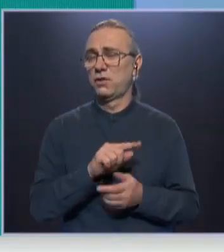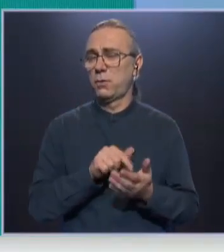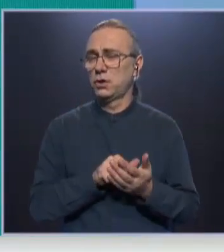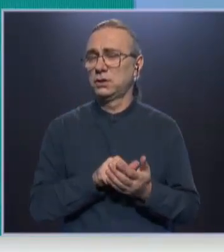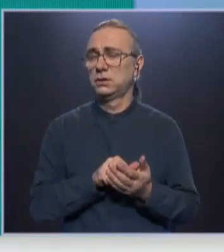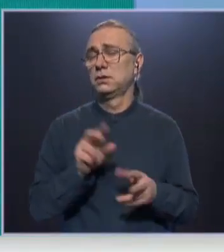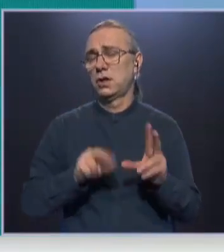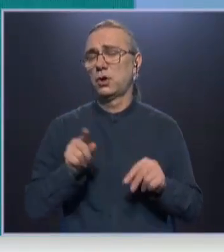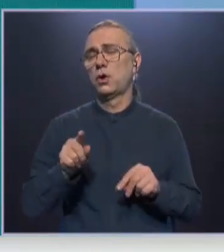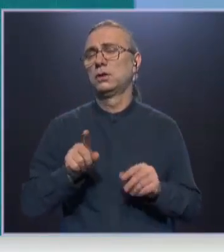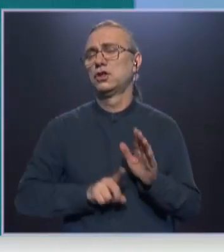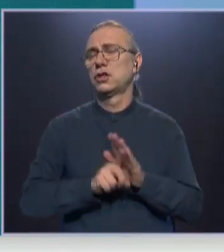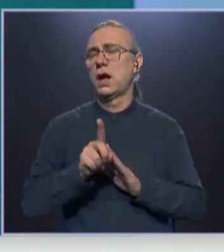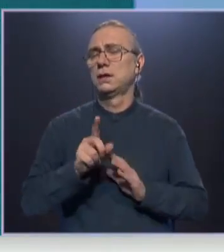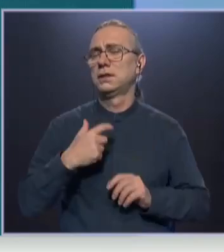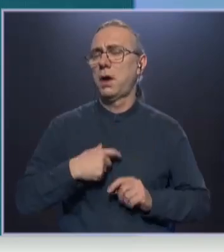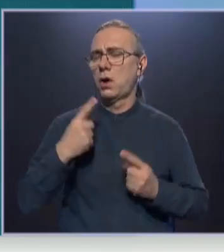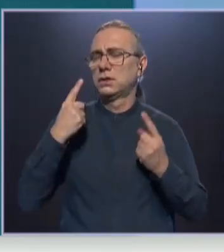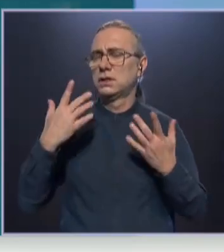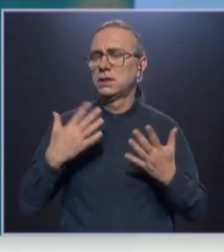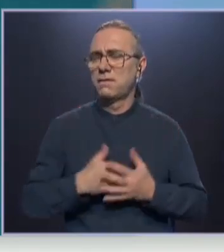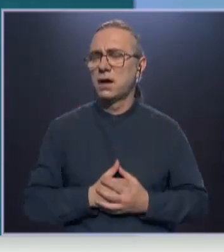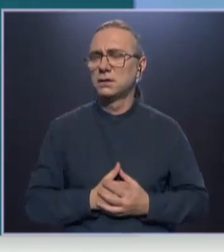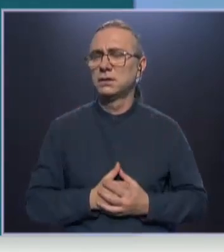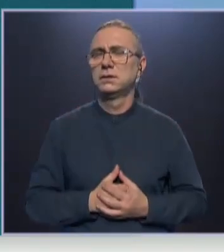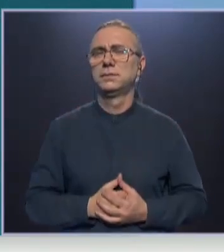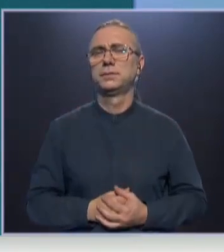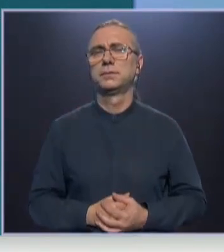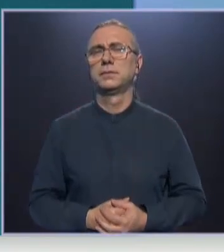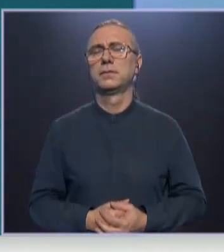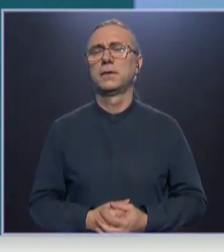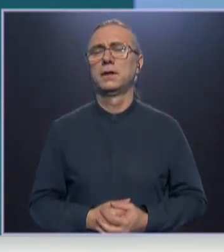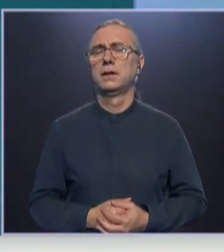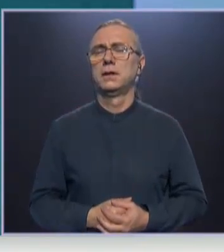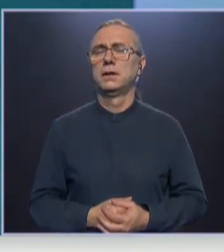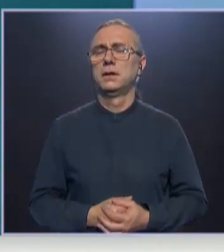не самобытным А по причине любви Божией призванного